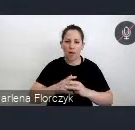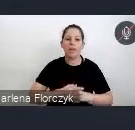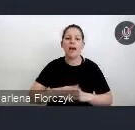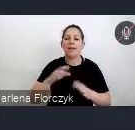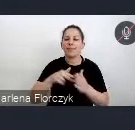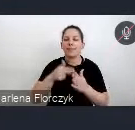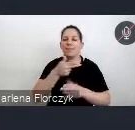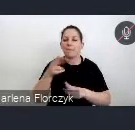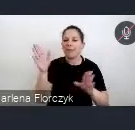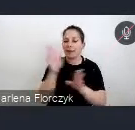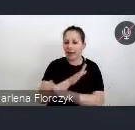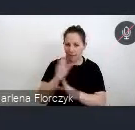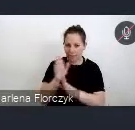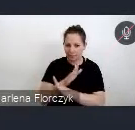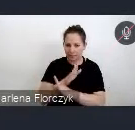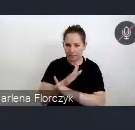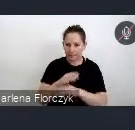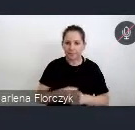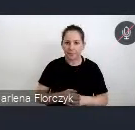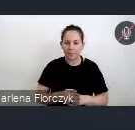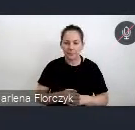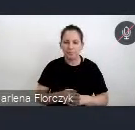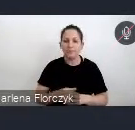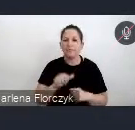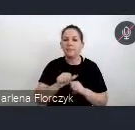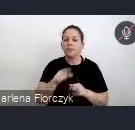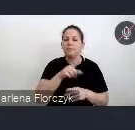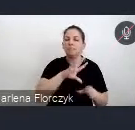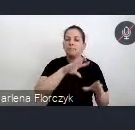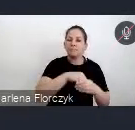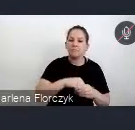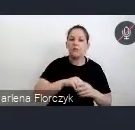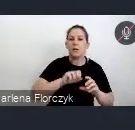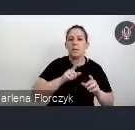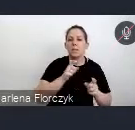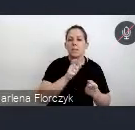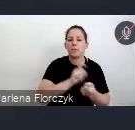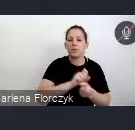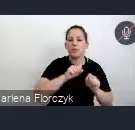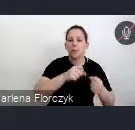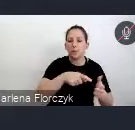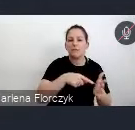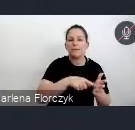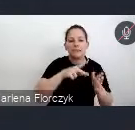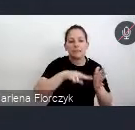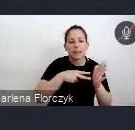w którym jednym z celów jest włączenie środków przeciwdziałania zmianom klimatycznym do strategii planów politycznych.